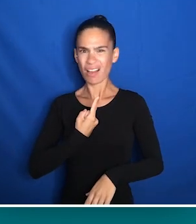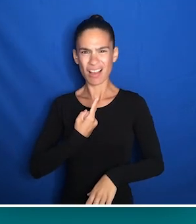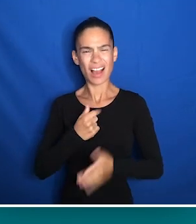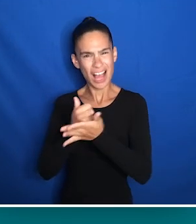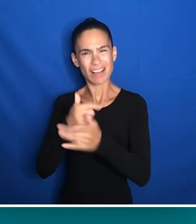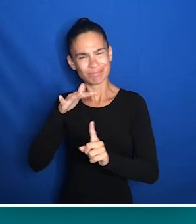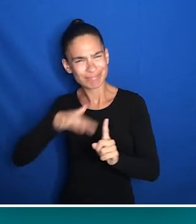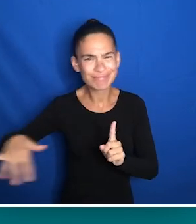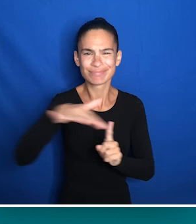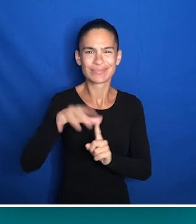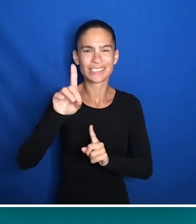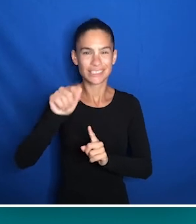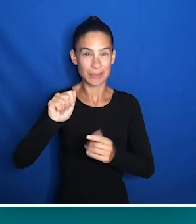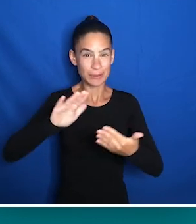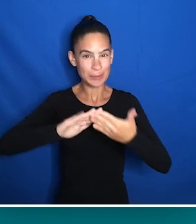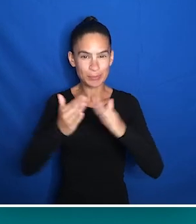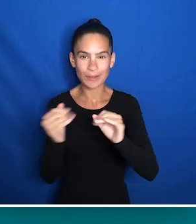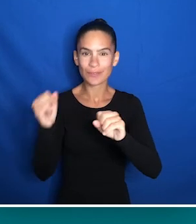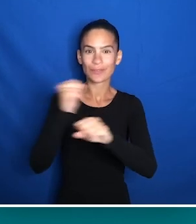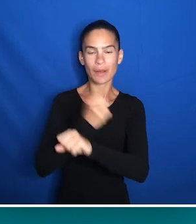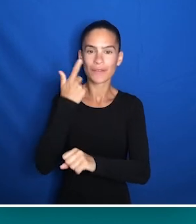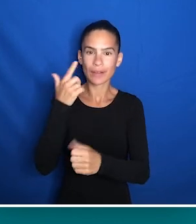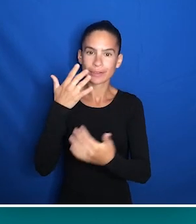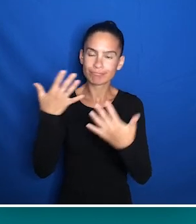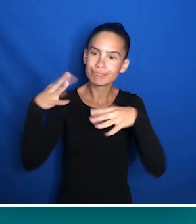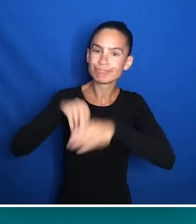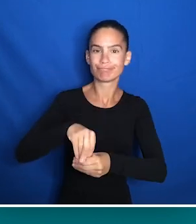pero ayuda a la comunidad de discapacitados a pelear por esa integración.